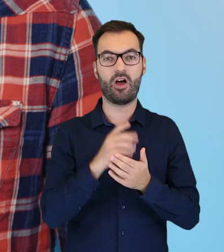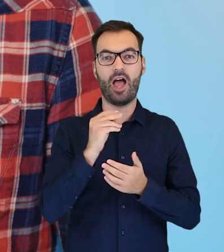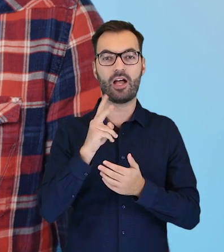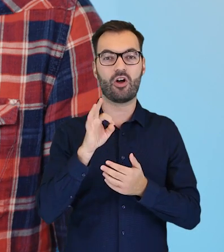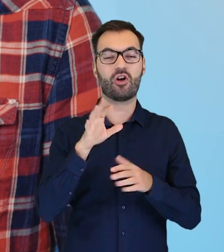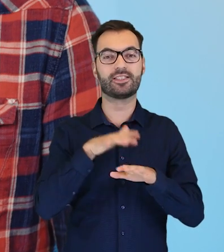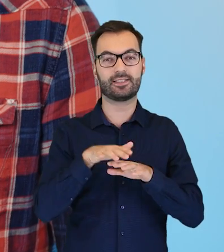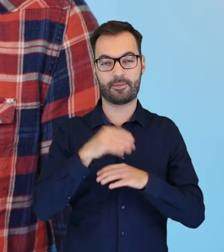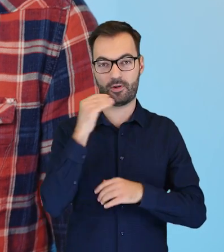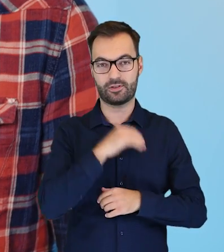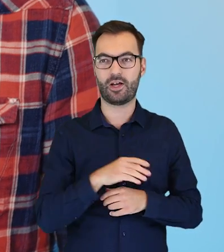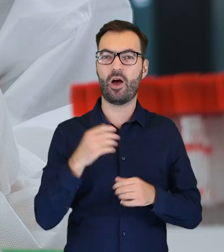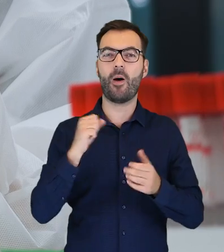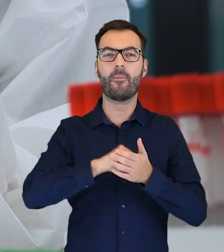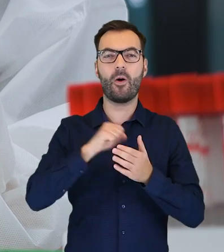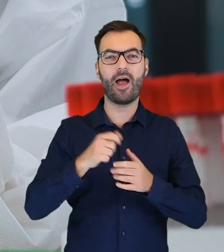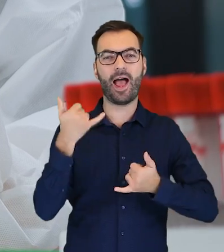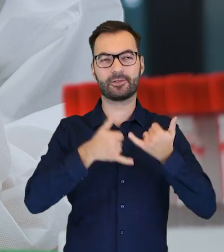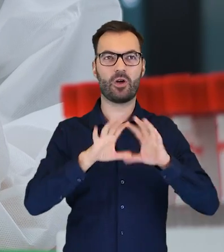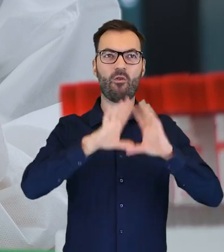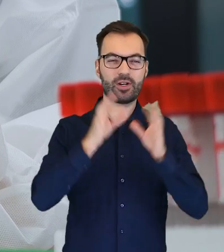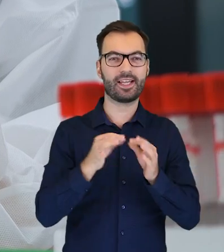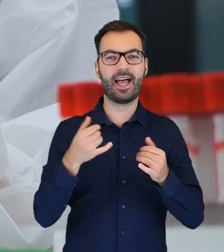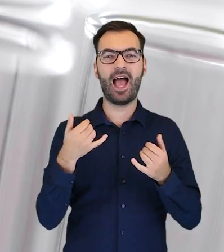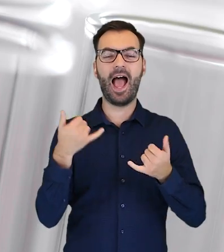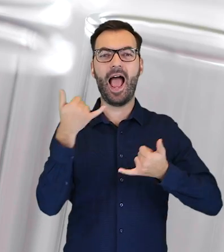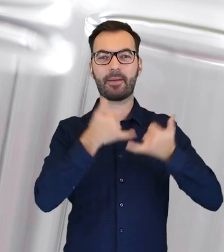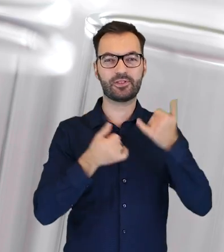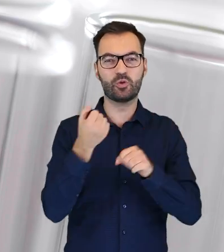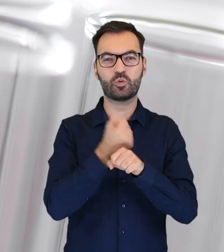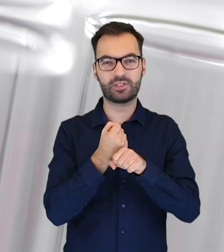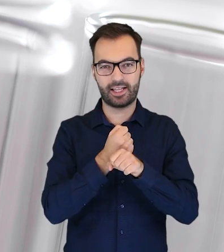Broń chemiczna to jest ogół substancji trujących, które zostały wynalezione po to,